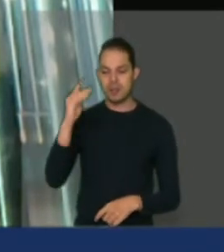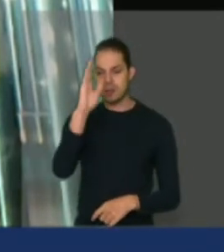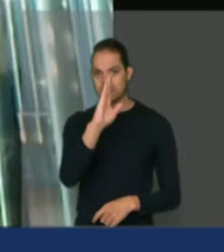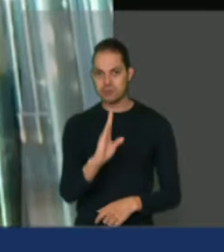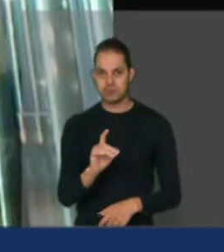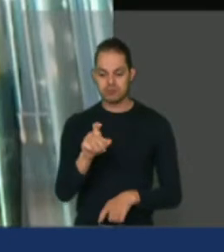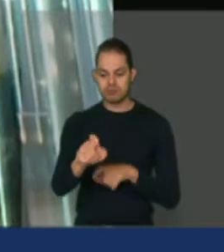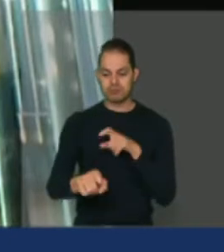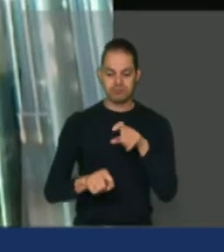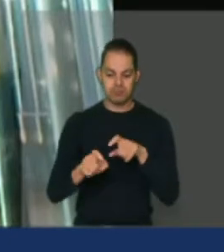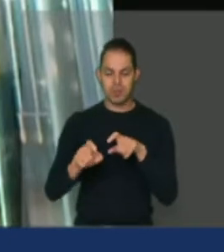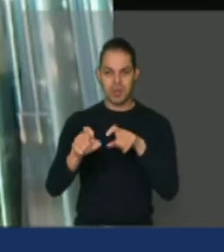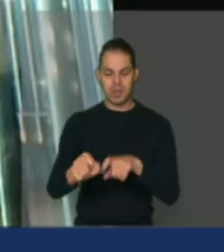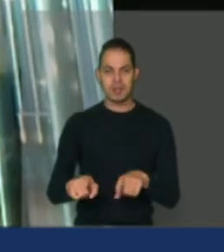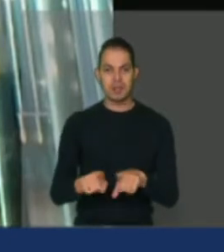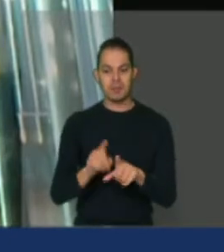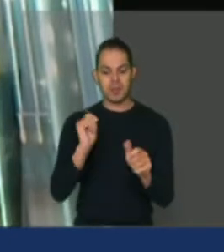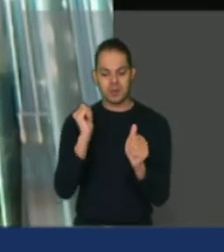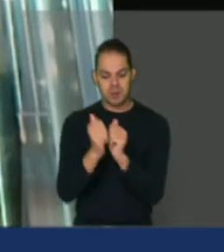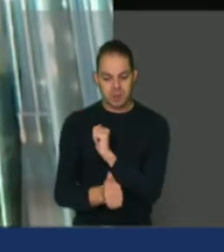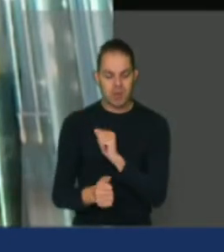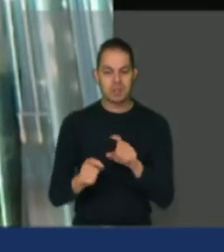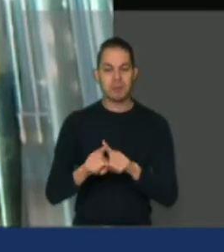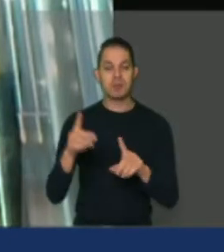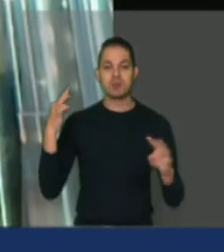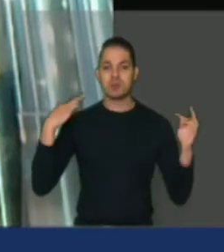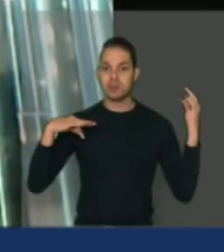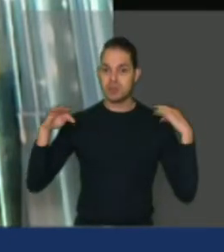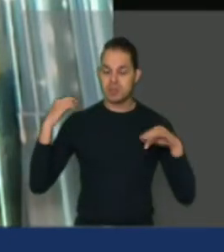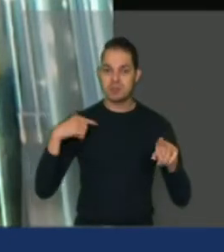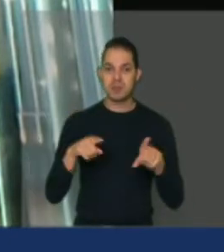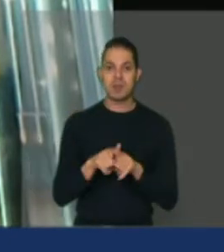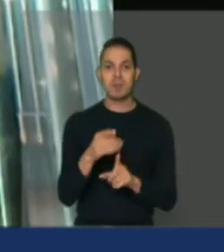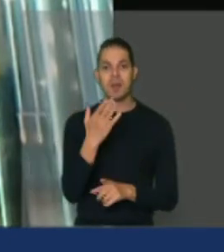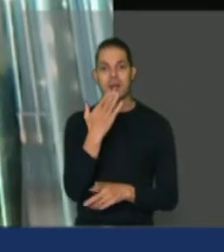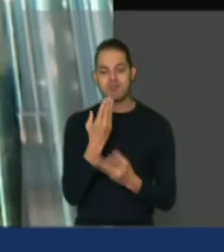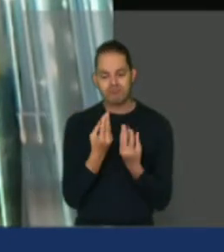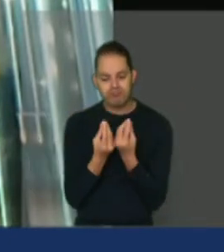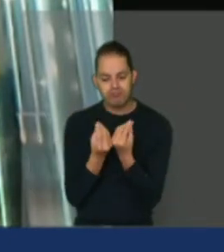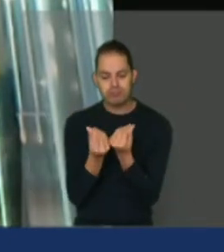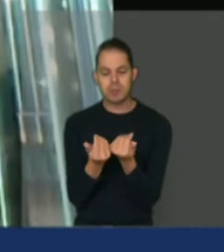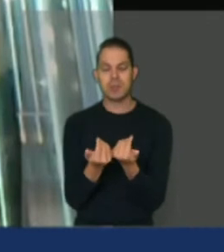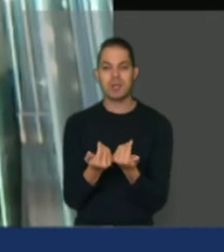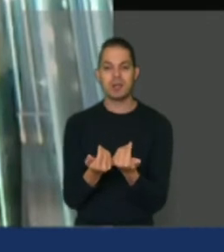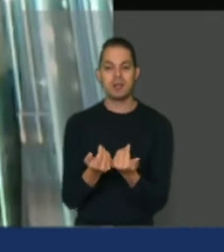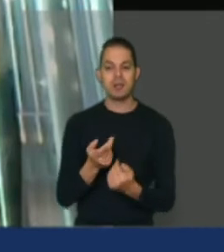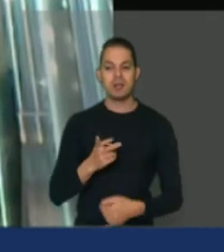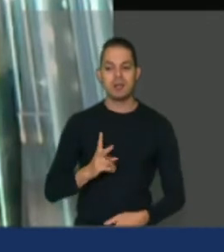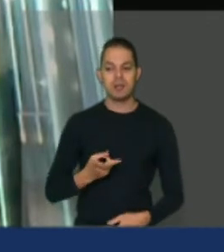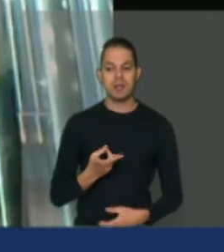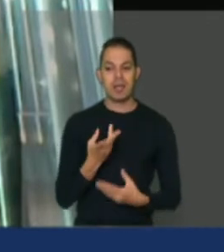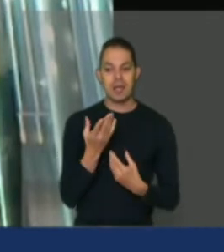PAÍS DO TURISMO, DA ALIMENTAÇÃO DE QUALIDADE ONDE ALÉM DE MANTERMOS ALIMENTAÇÃO DO PAÍS,